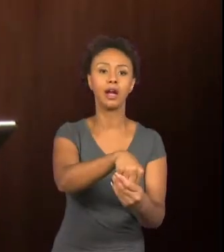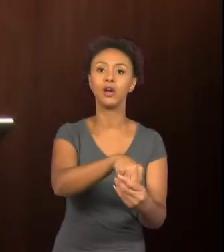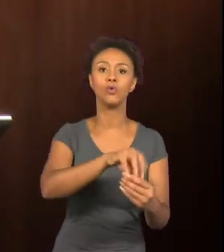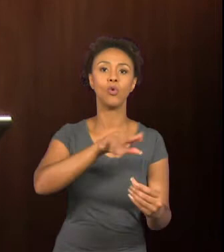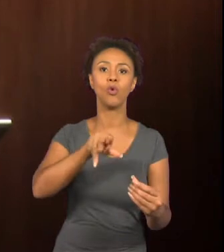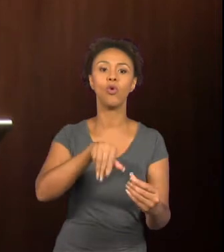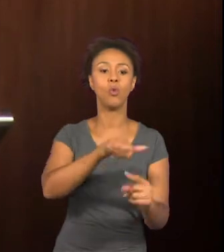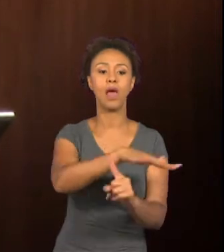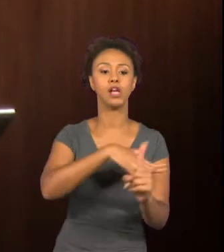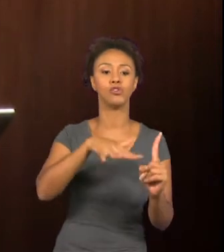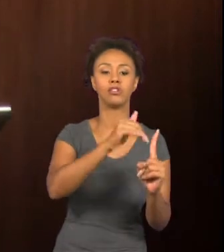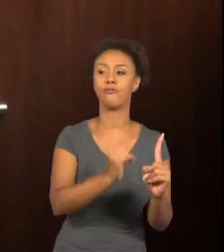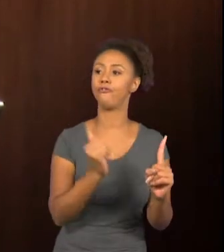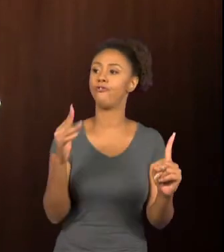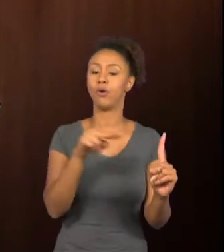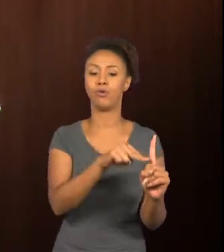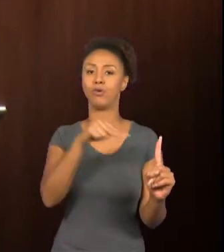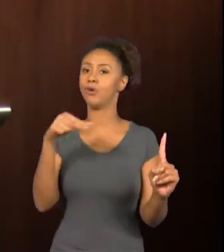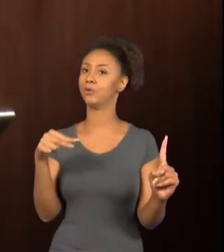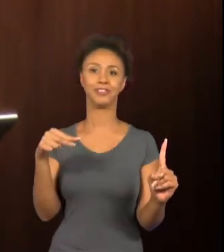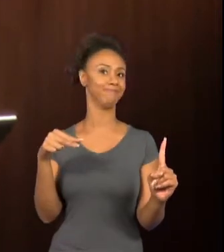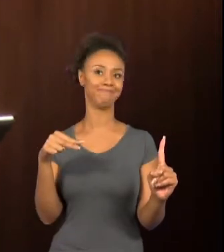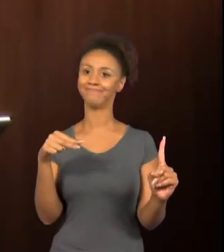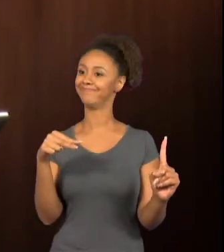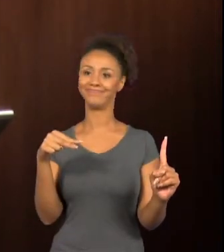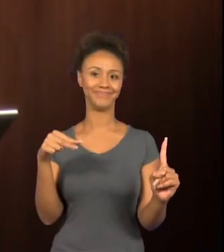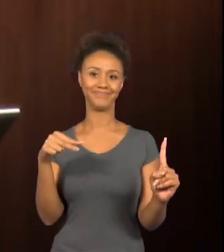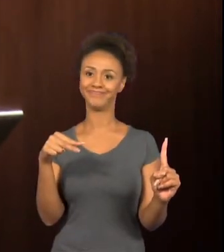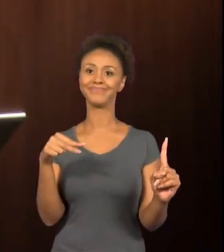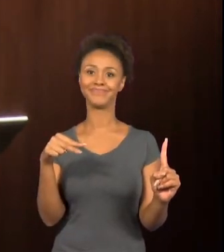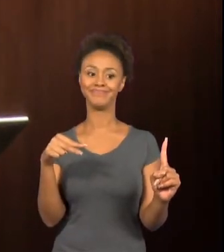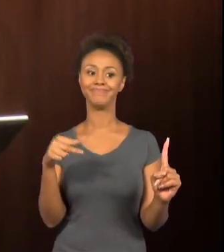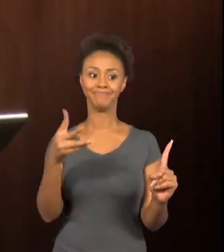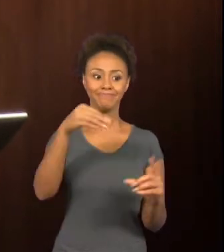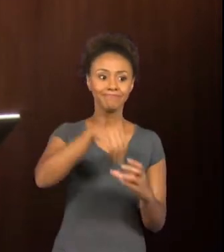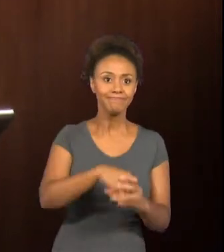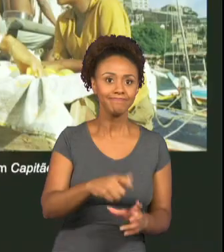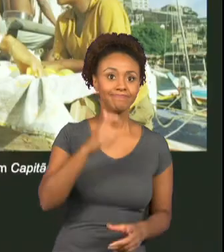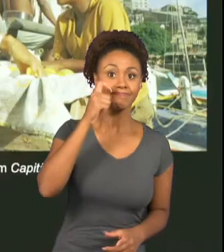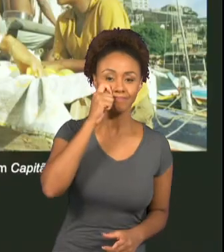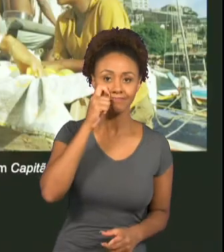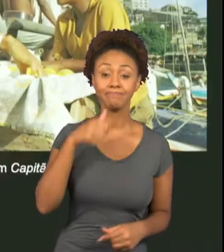DOS FATOS. SÓ PARA ILUSTRAR, ENTÃO, TEM AQUI UMA CENA DO